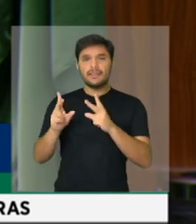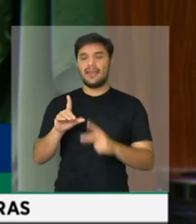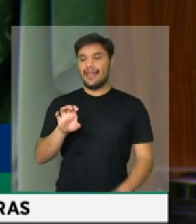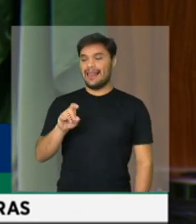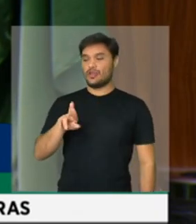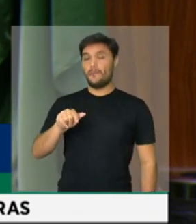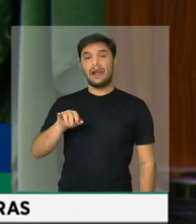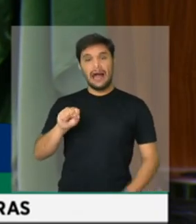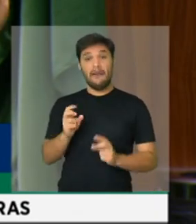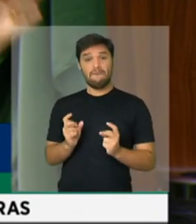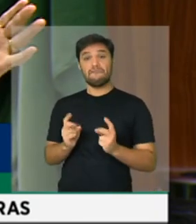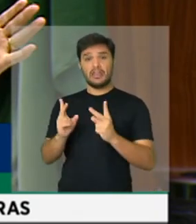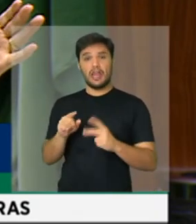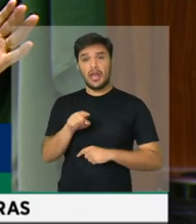DINHEIRO EM CAIXA... PARA INVESTIR MAIS... NA